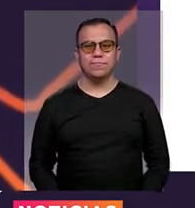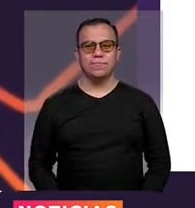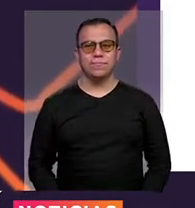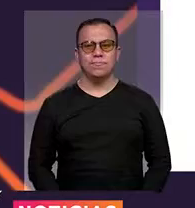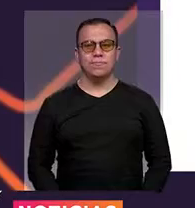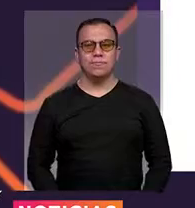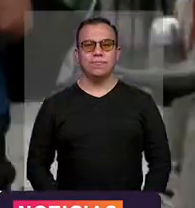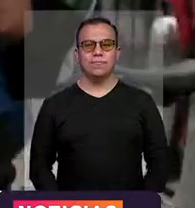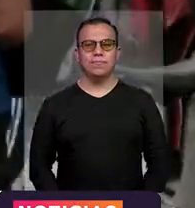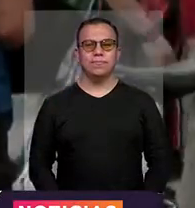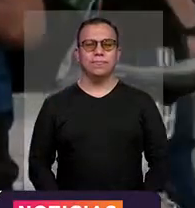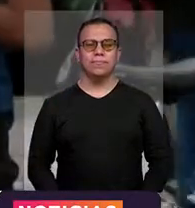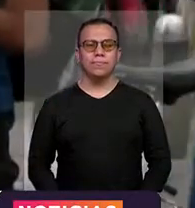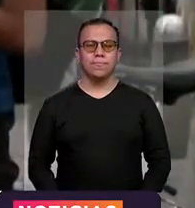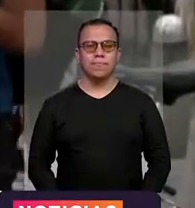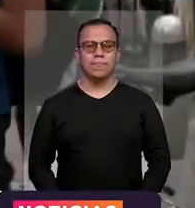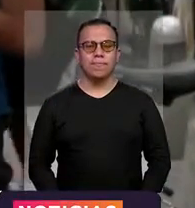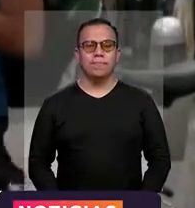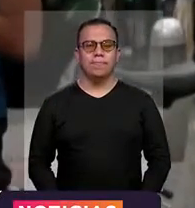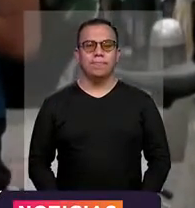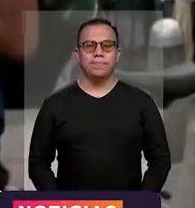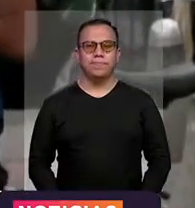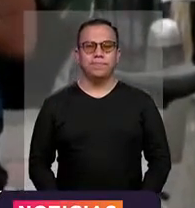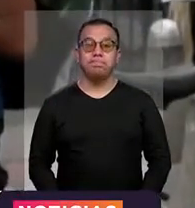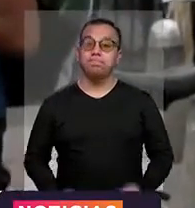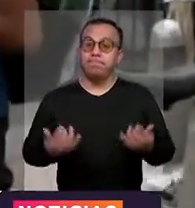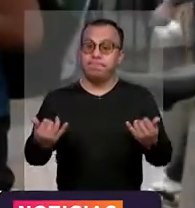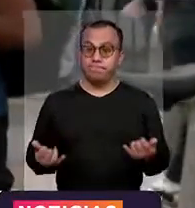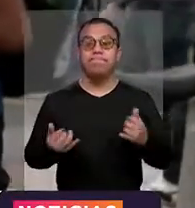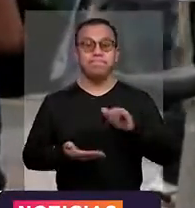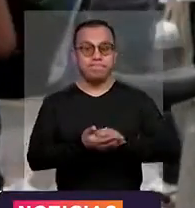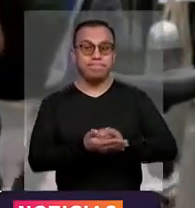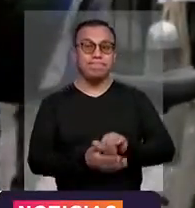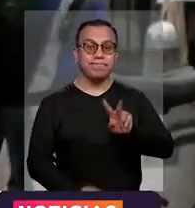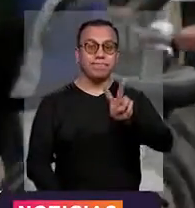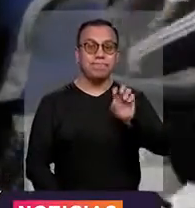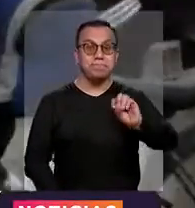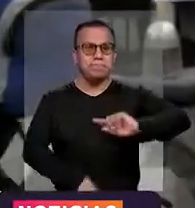UNA PERSONA SE VACUNO DEBE ESPERAR SIETE DíAS PARA DONAR SANGRE DESPUéS DE LA DESAPARICIóN TOTAL DE LOS SíNTOMAS RELACIONADOS CON LA